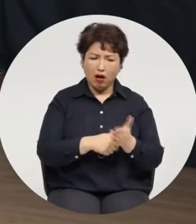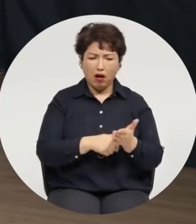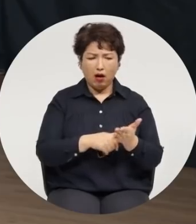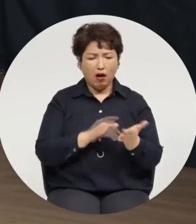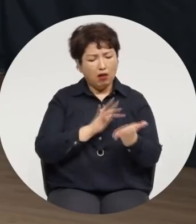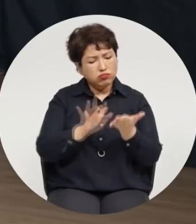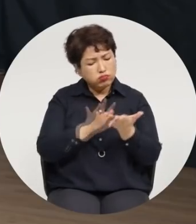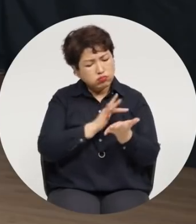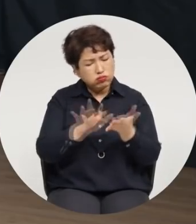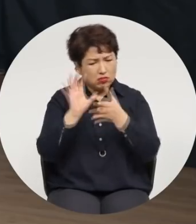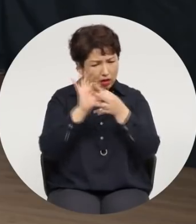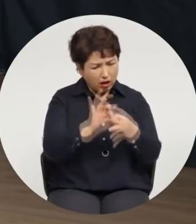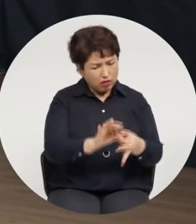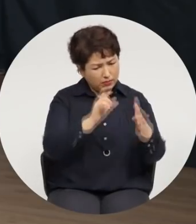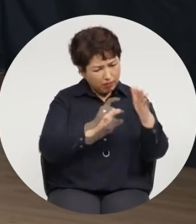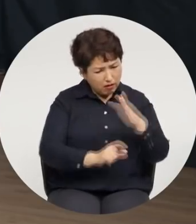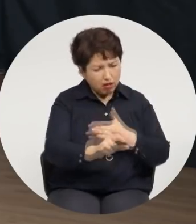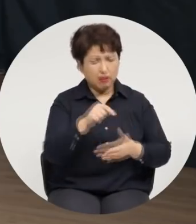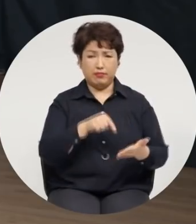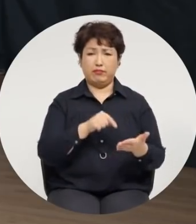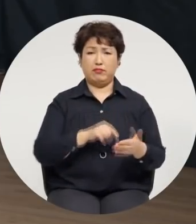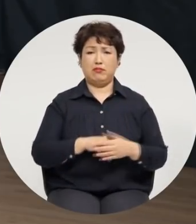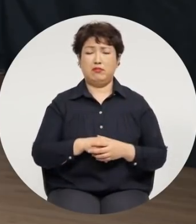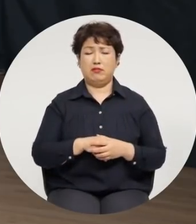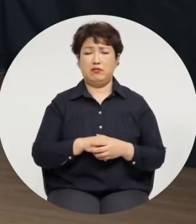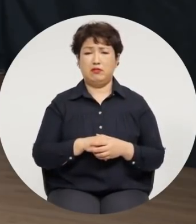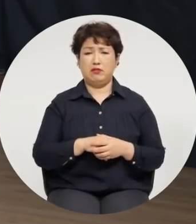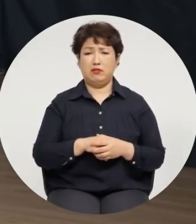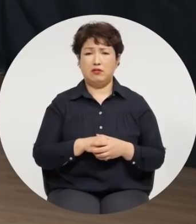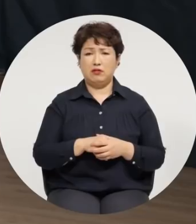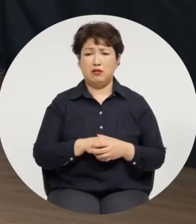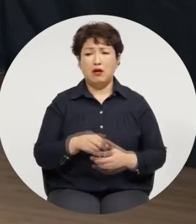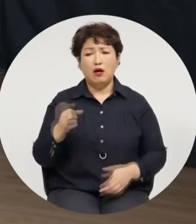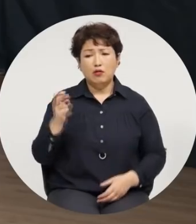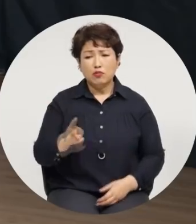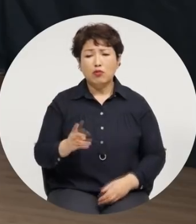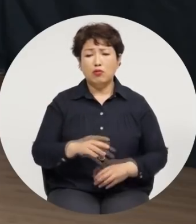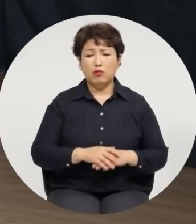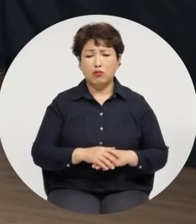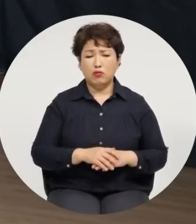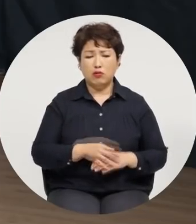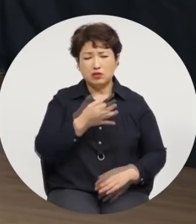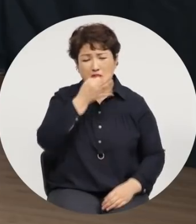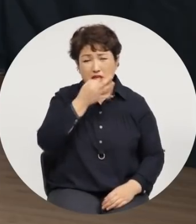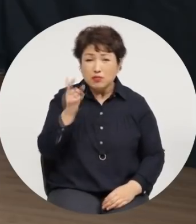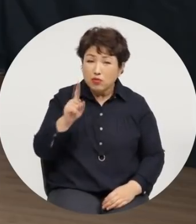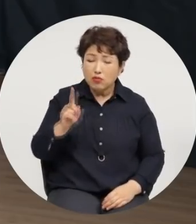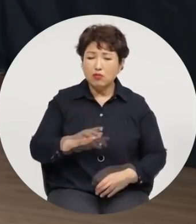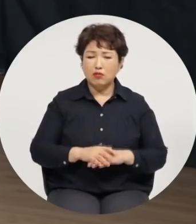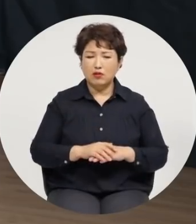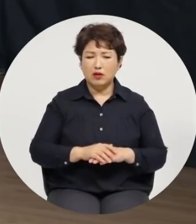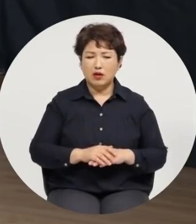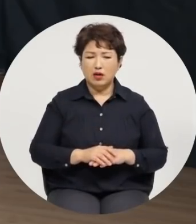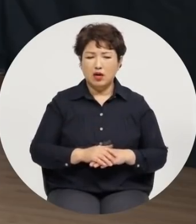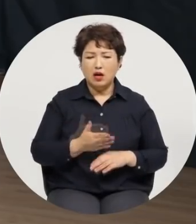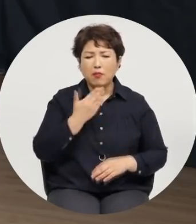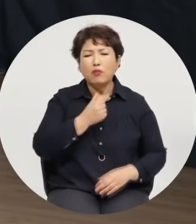아침에 늦게 일어나는 생활을 합니다 또 이기적으로 본인이 먹을 것 본인이 기분 나쁜 것